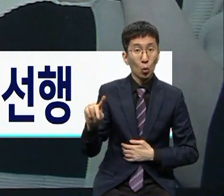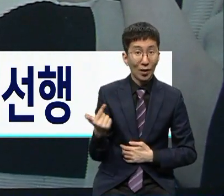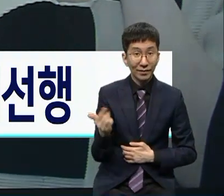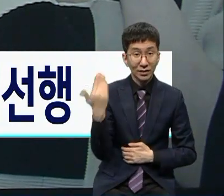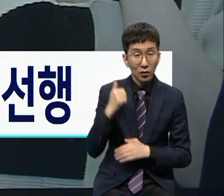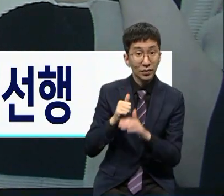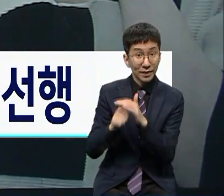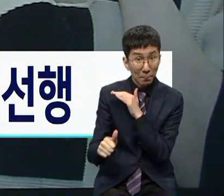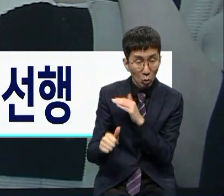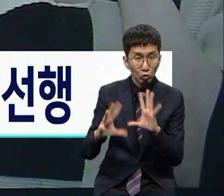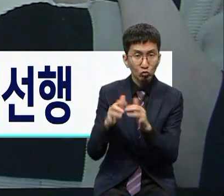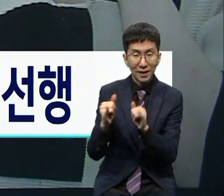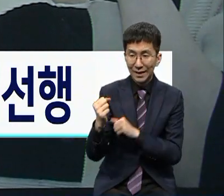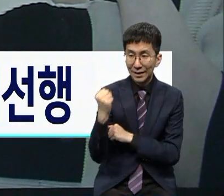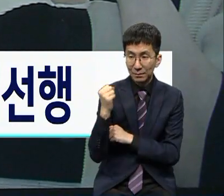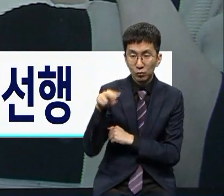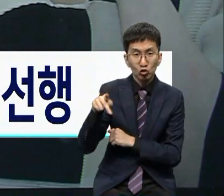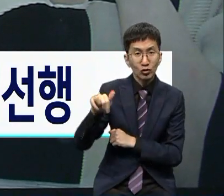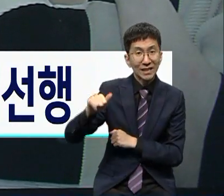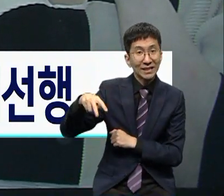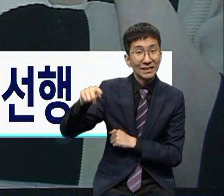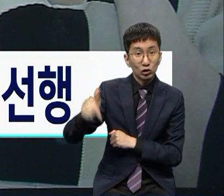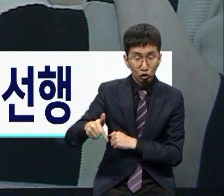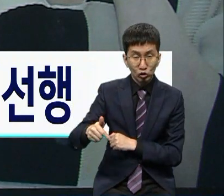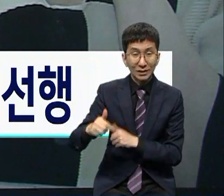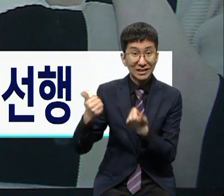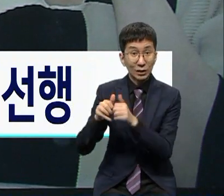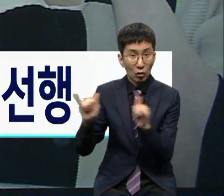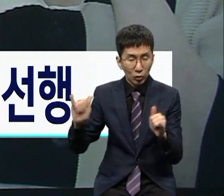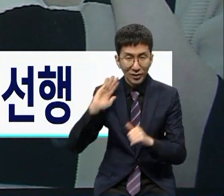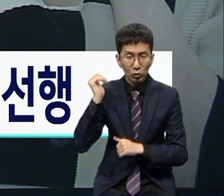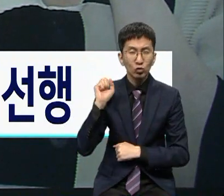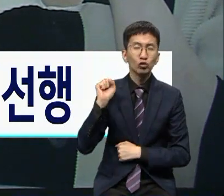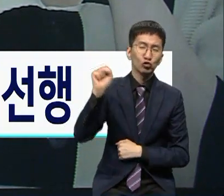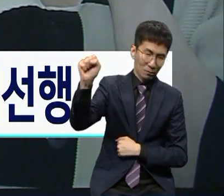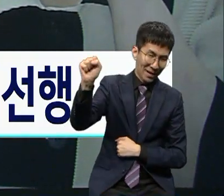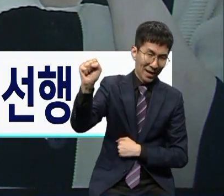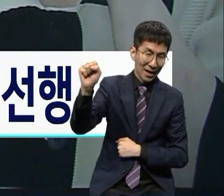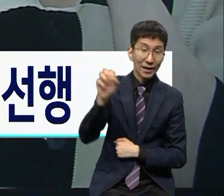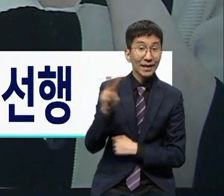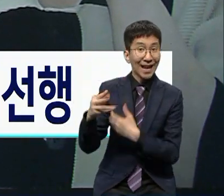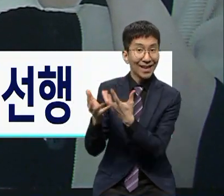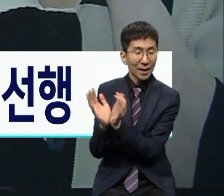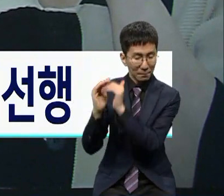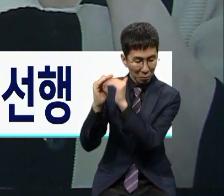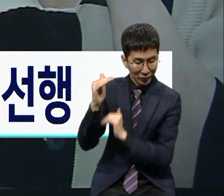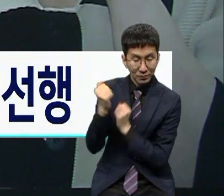윤희숙 의원도 대권에 도전하기로 했습니다. 야권 움직임은 이현영 기자가 정리했습니다.